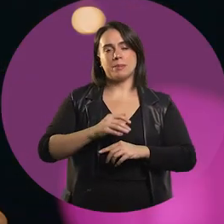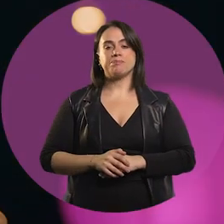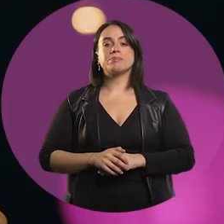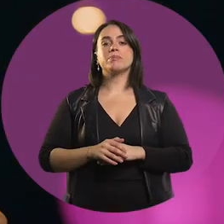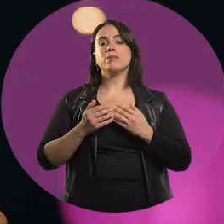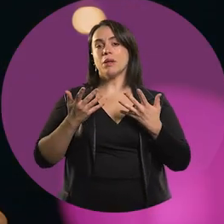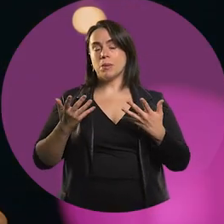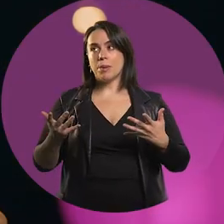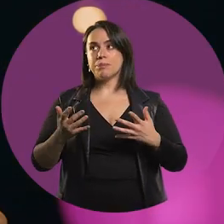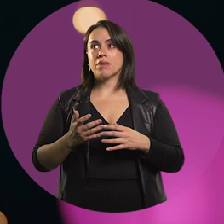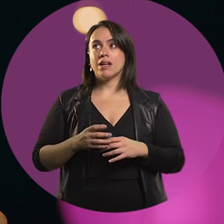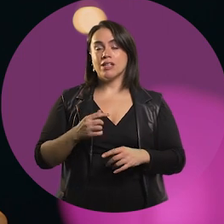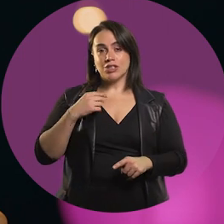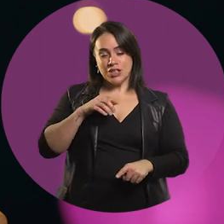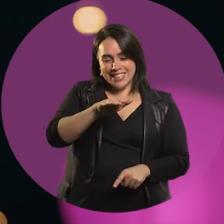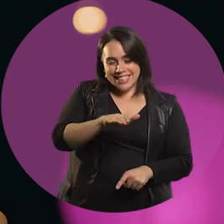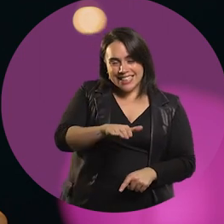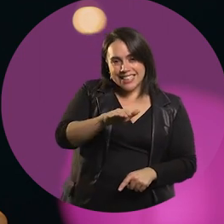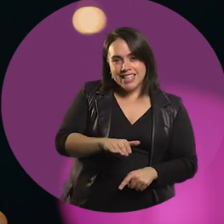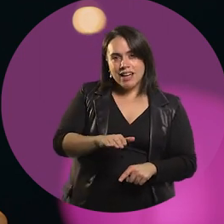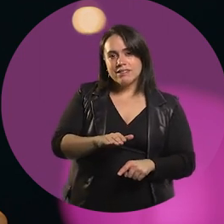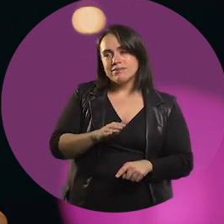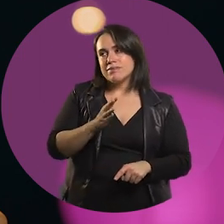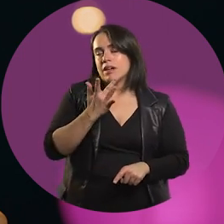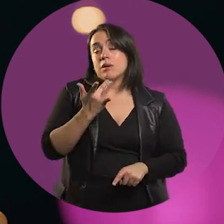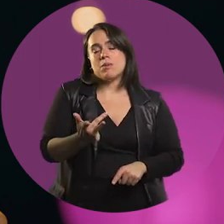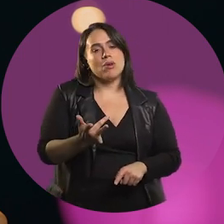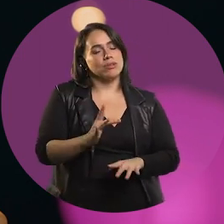Bueno, yo tuve una infancia muy hermosa, la verdad.